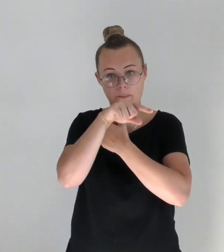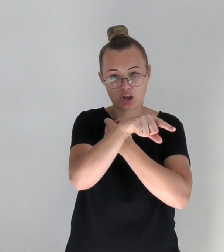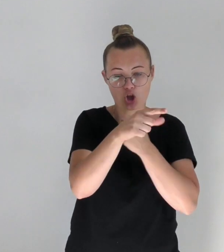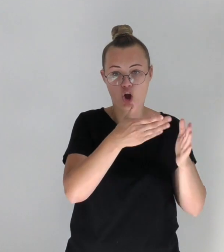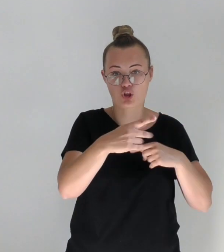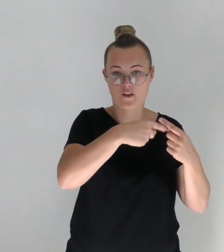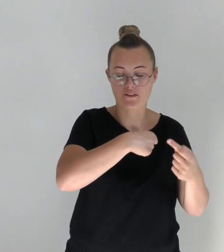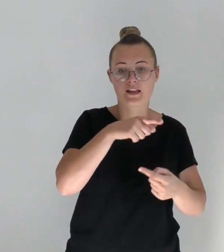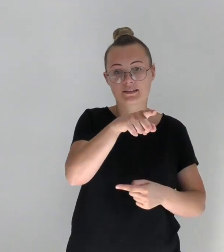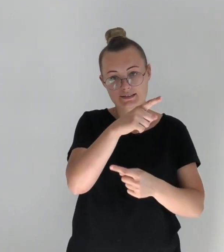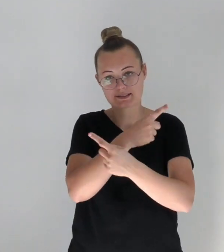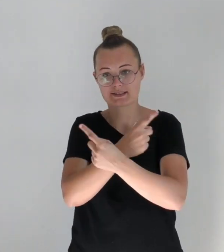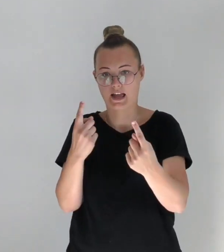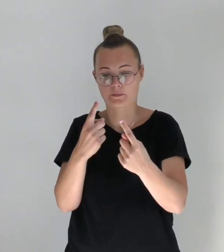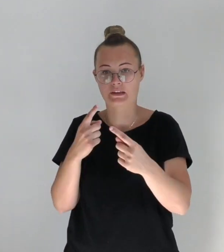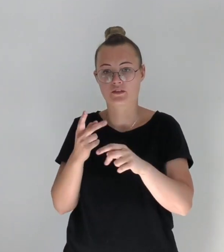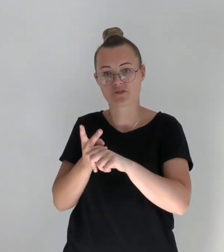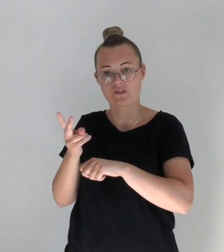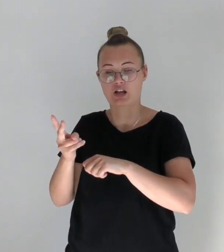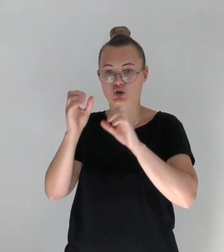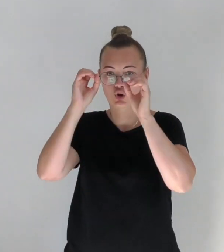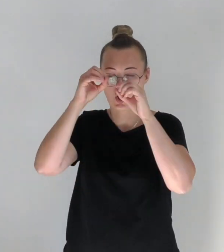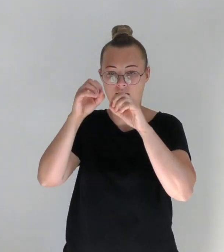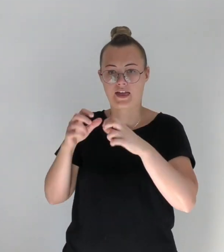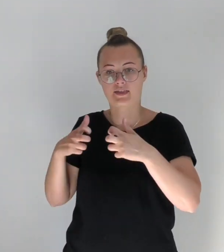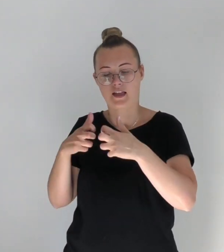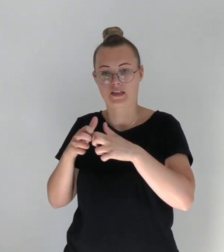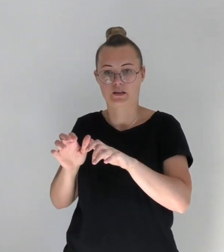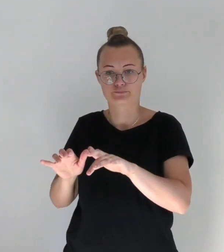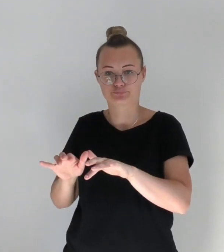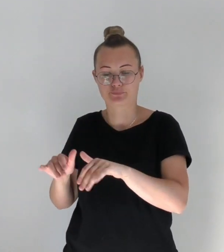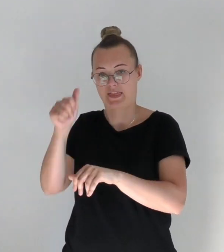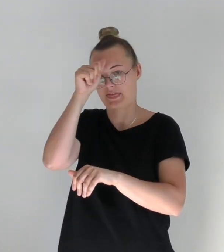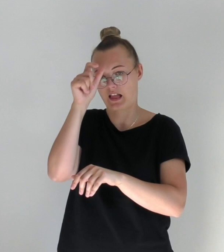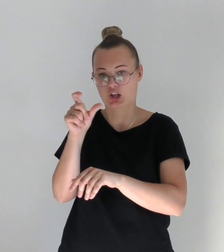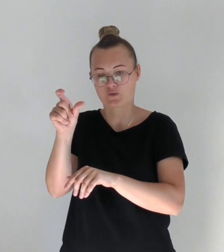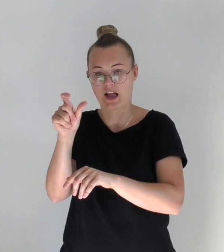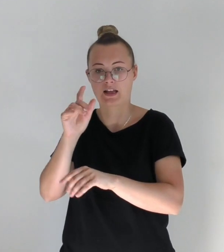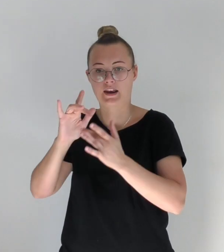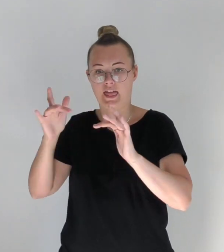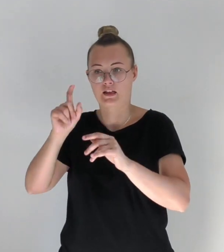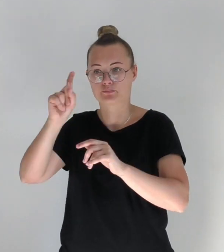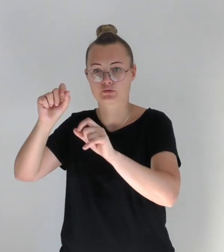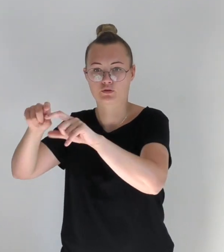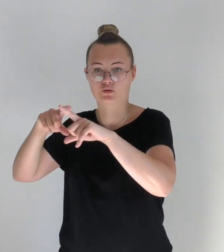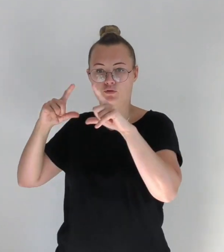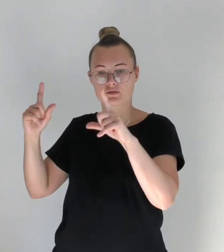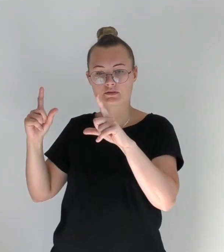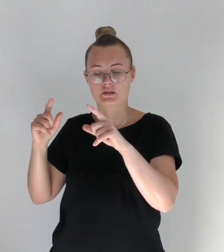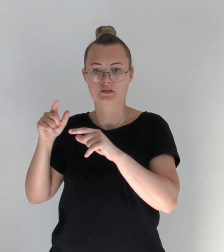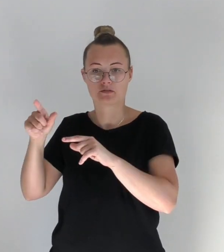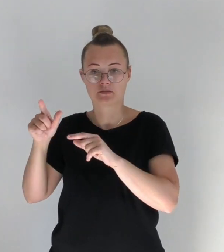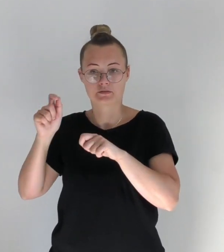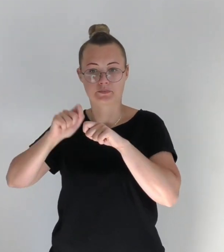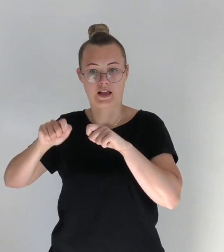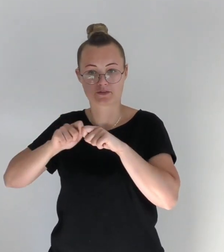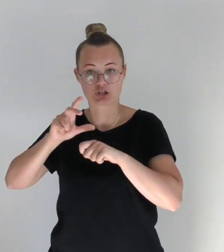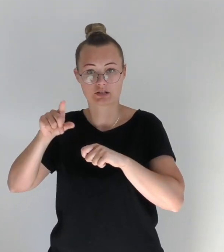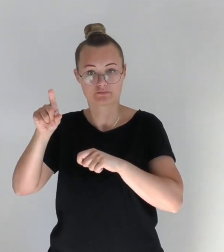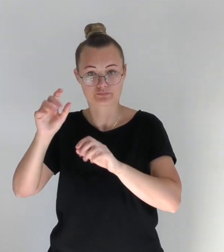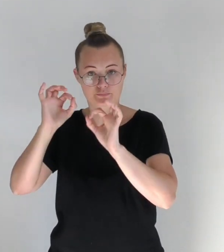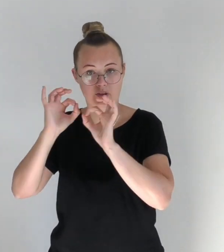Wejdź na stronę instytucji samodzielnie i sprawdź,